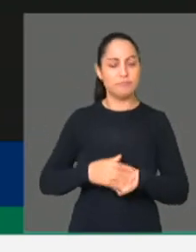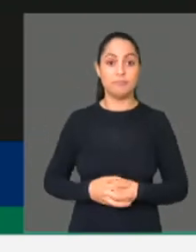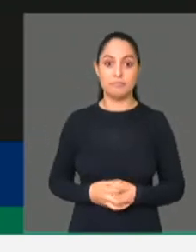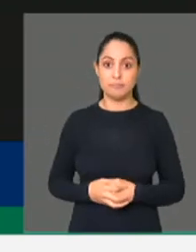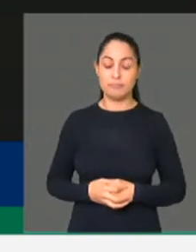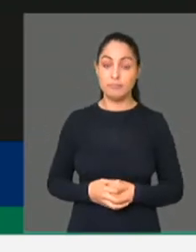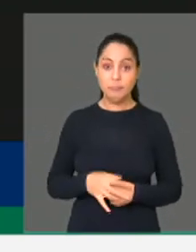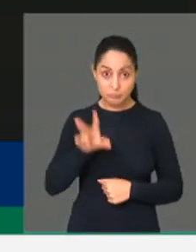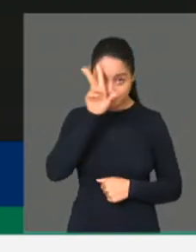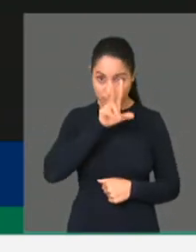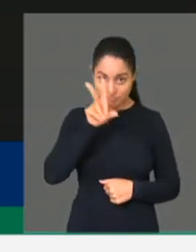99%. E AÍ EM DETERMINADOS PONTOS... EU QUERO FAZER CORO